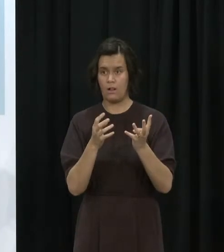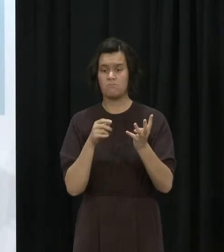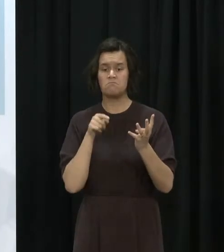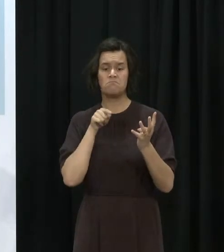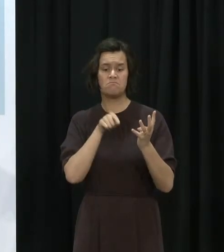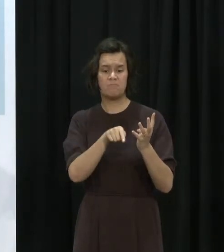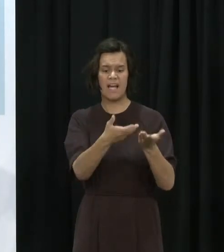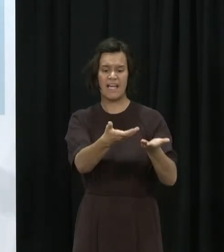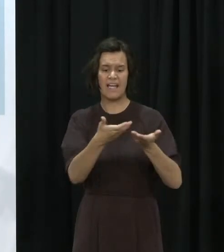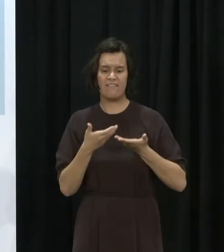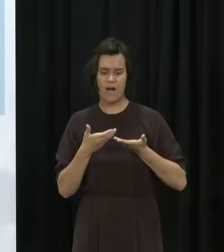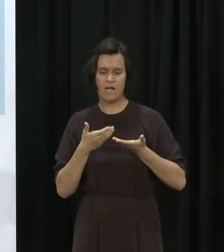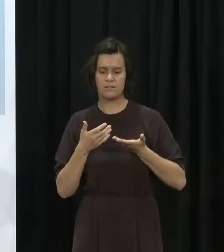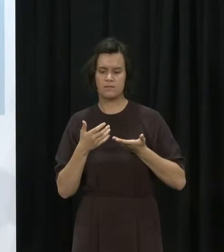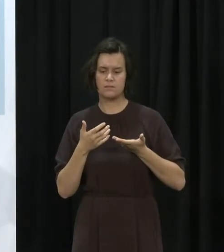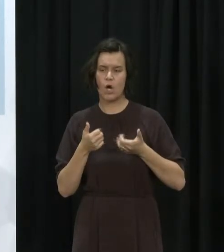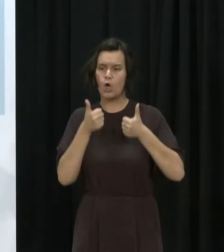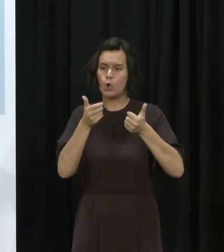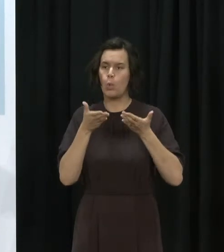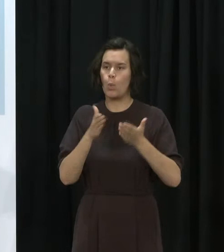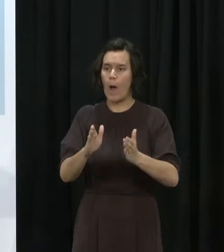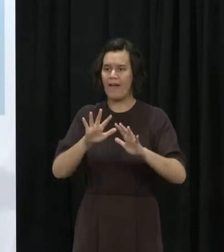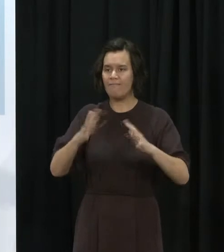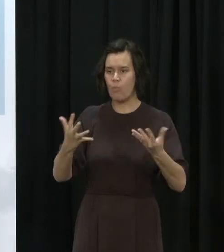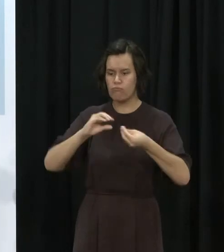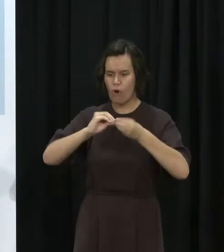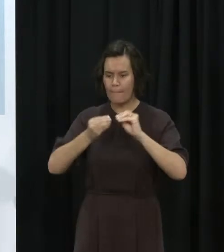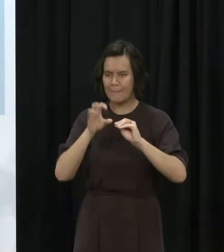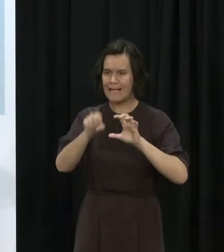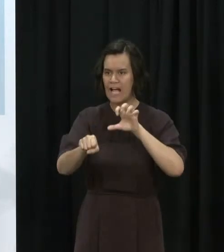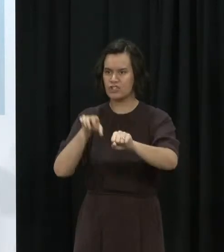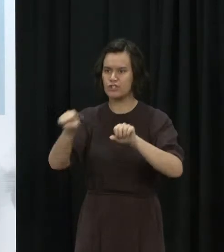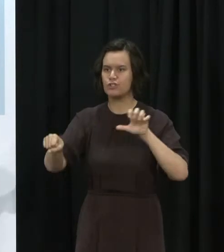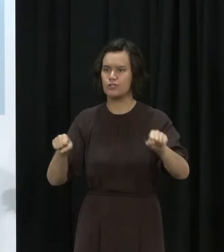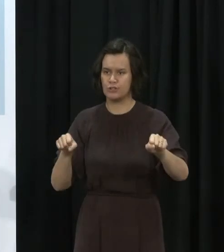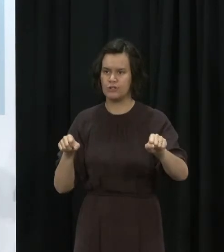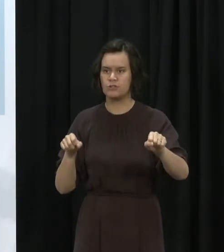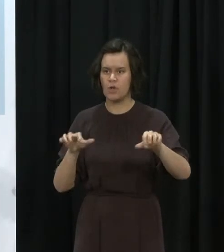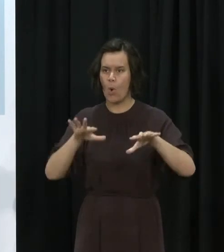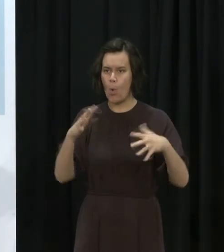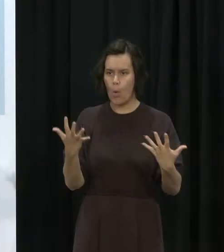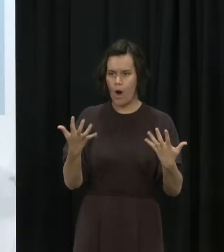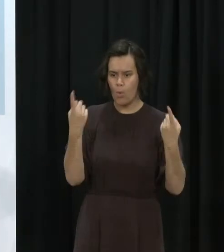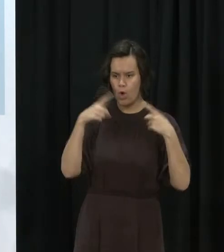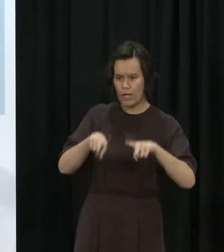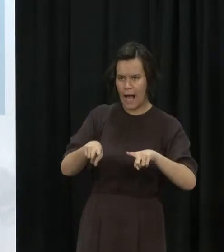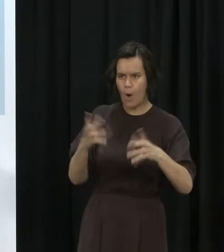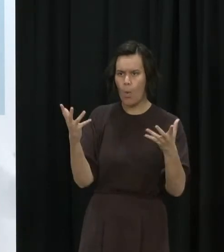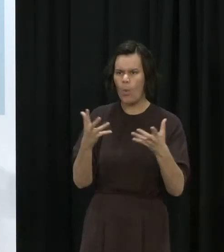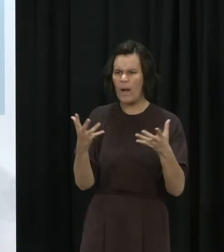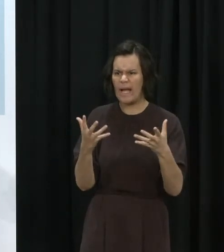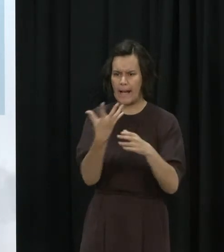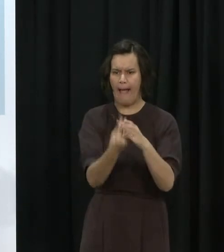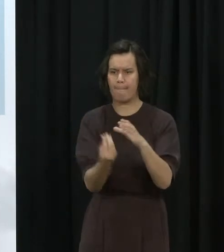Ki taku whakaaro he pai nga